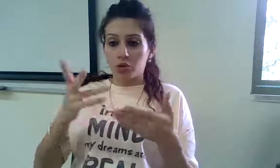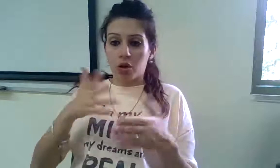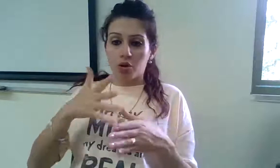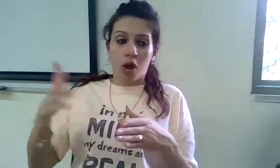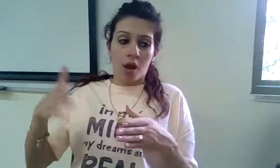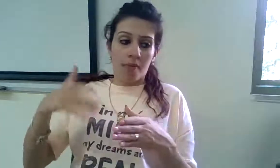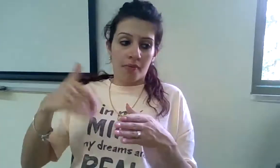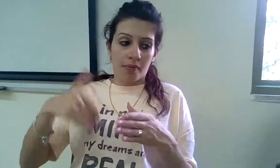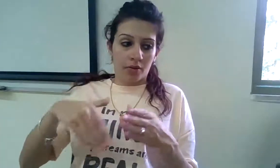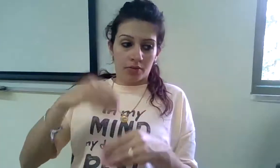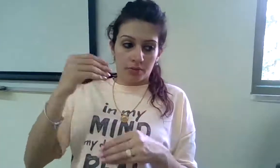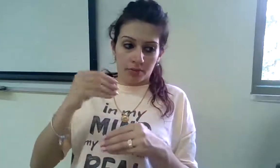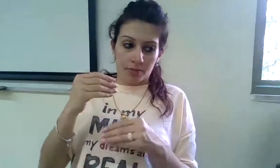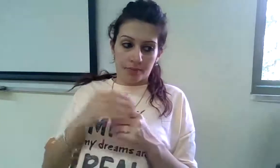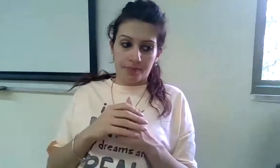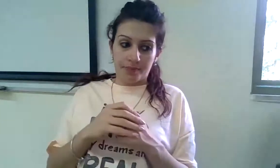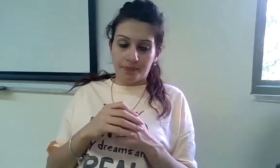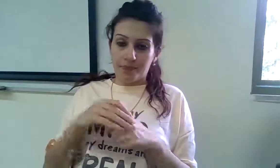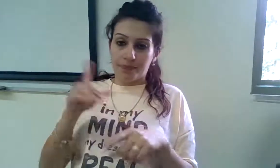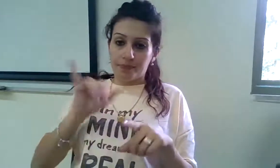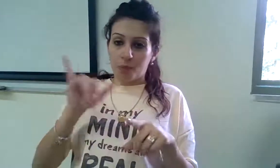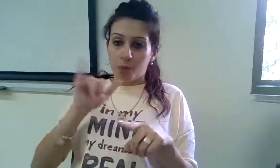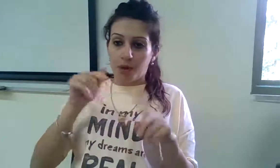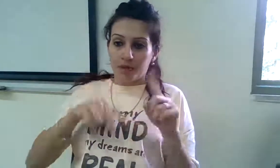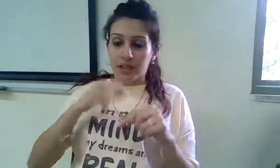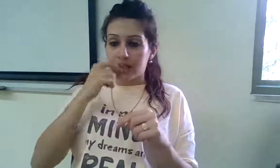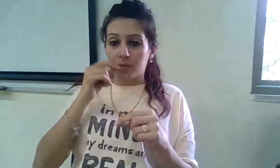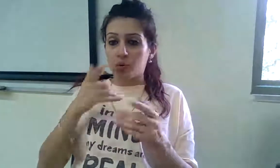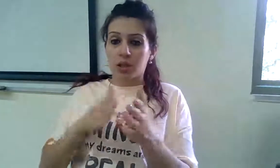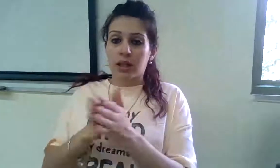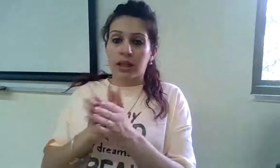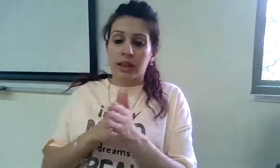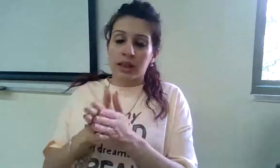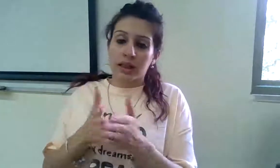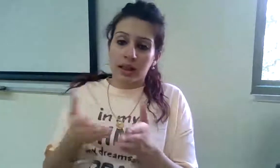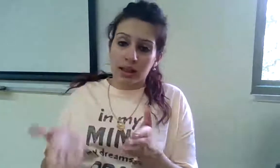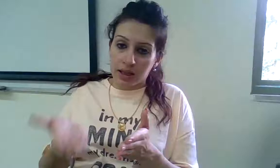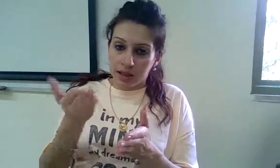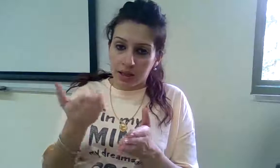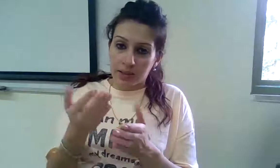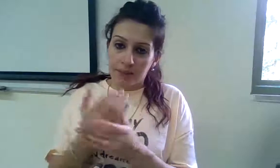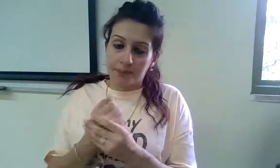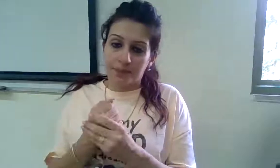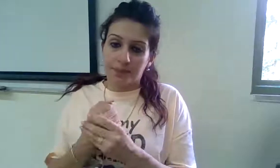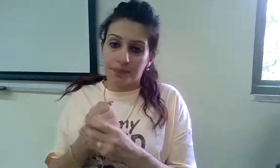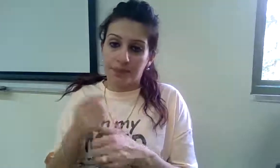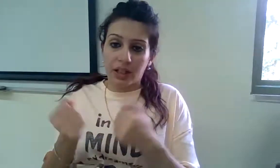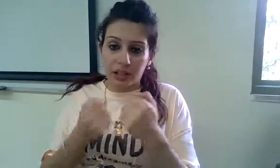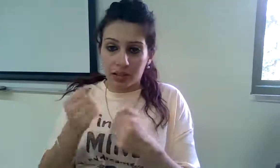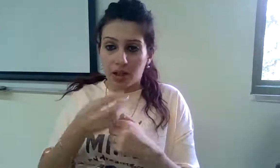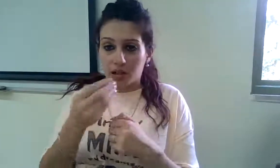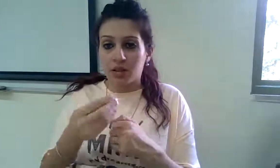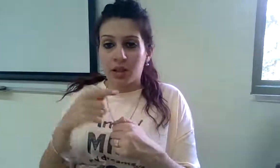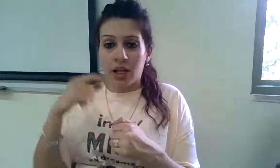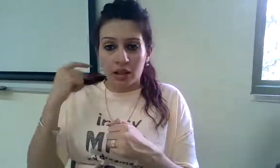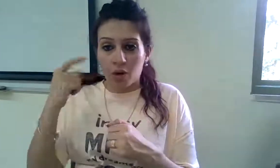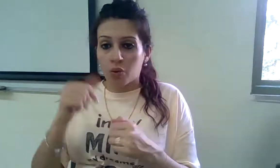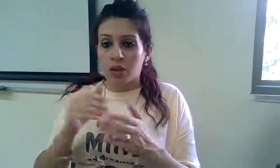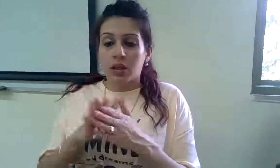التعليق الأخير من احد الحاضرين الذي لم يذكر اسمه كالكثير من المعلقين أيضا.